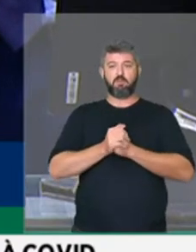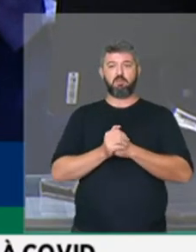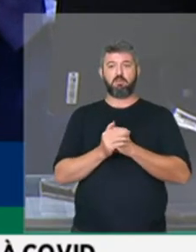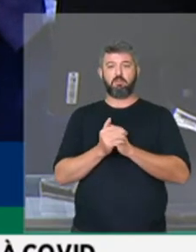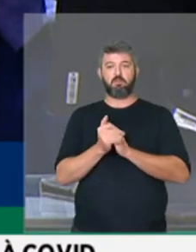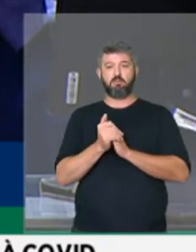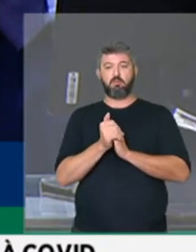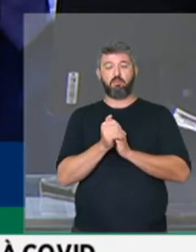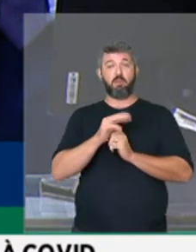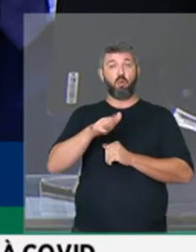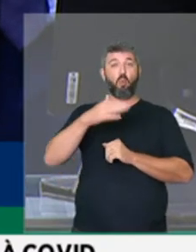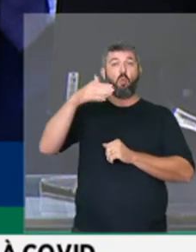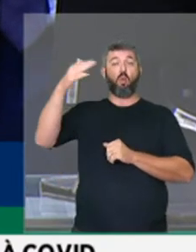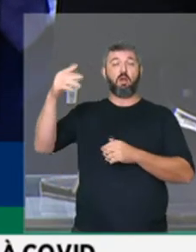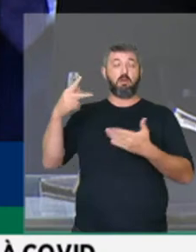CIDADANIA. HÁ REQUERIMENTOS